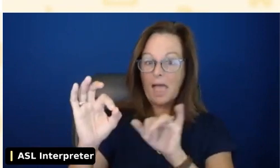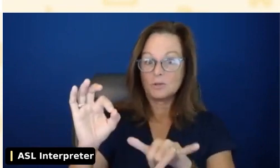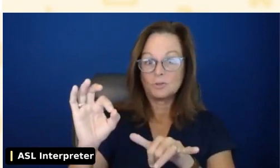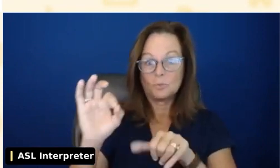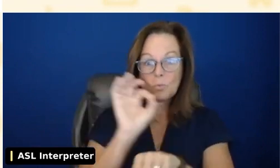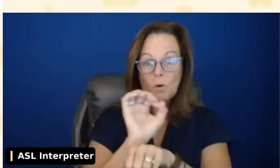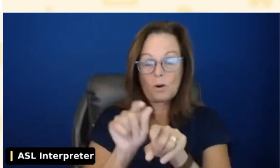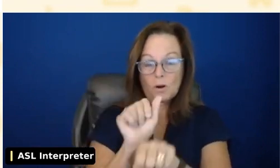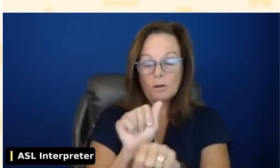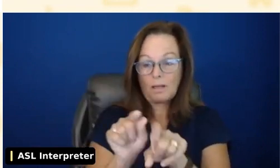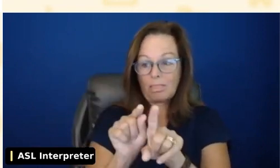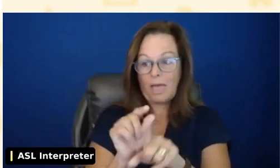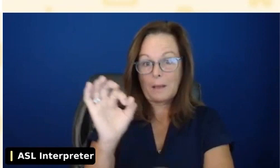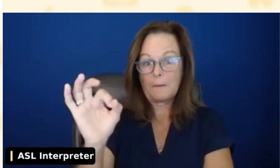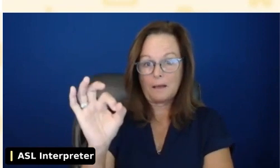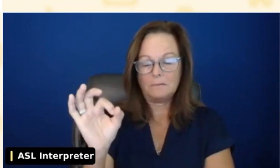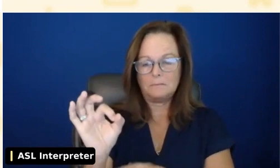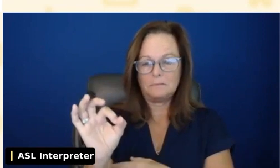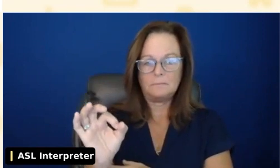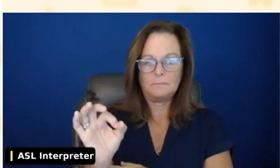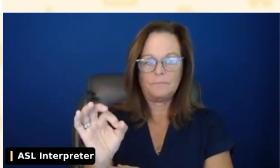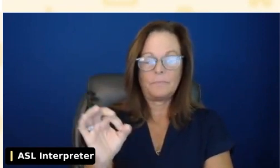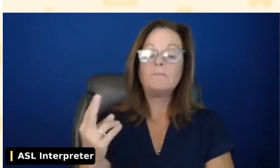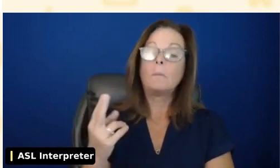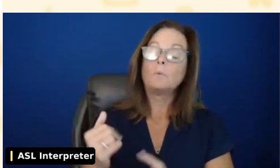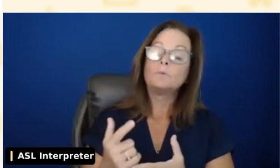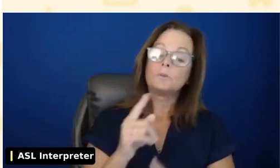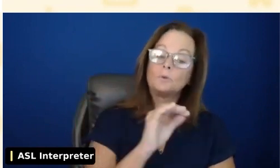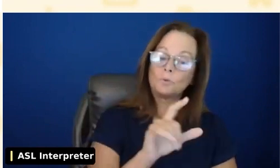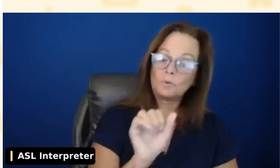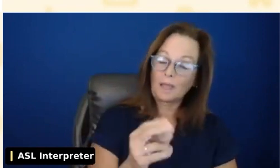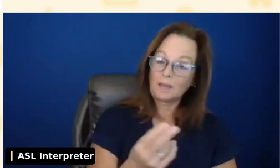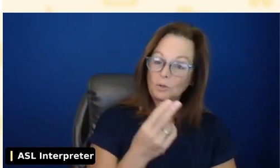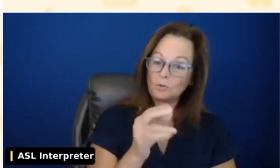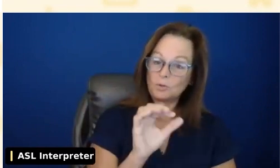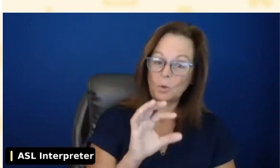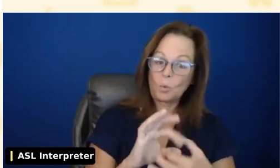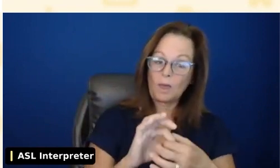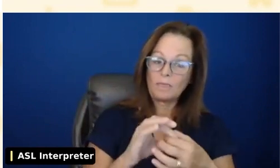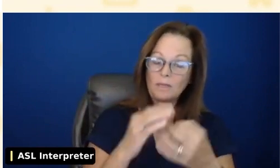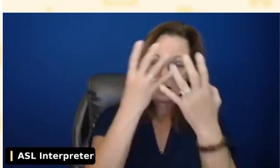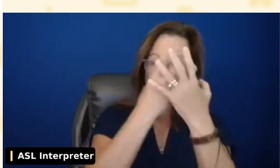El mismo tipo de cosas. Si estoy usando una herramienta, ¿puedo usarla usando un lector de pantalla? ¿Puedo usarlo solo con un teclado?